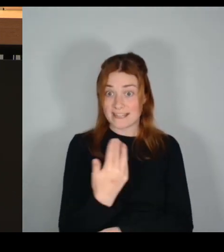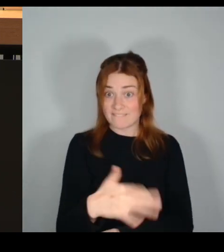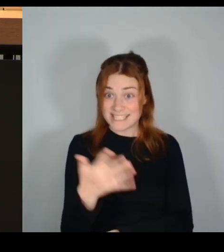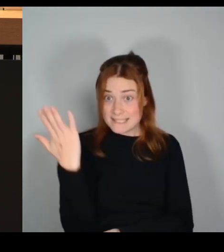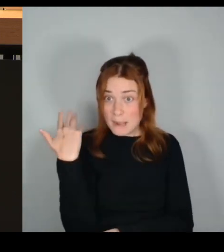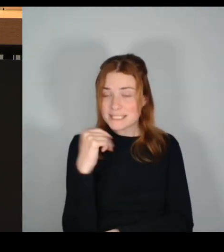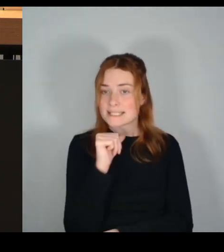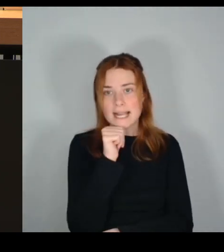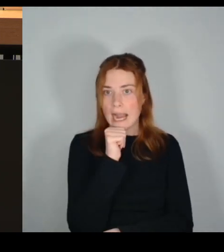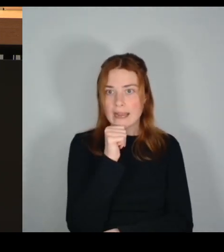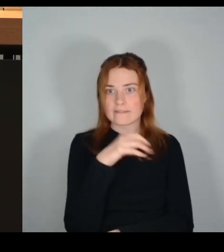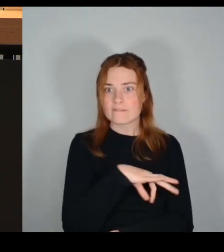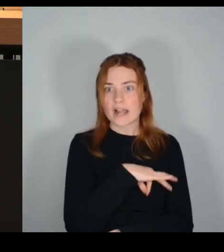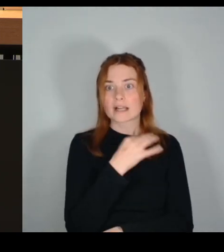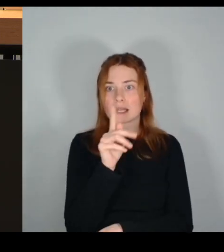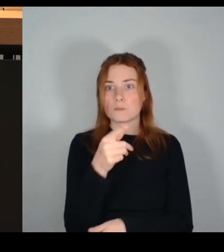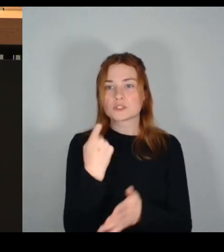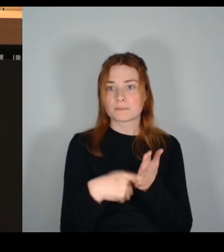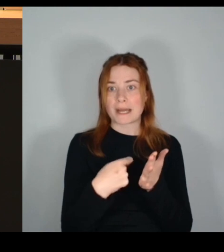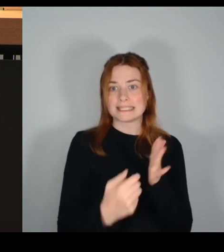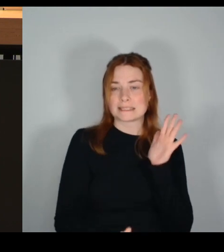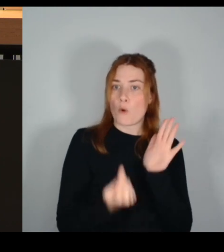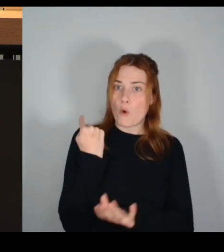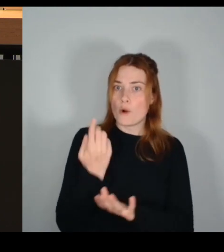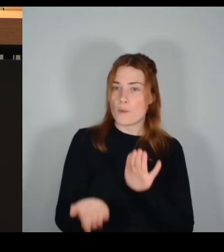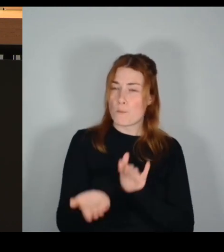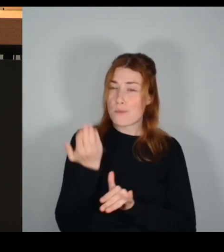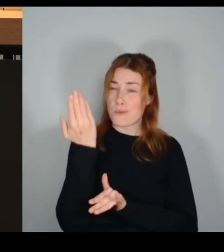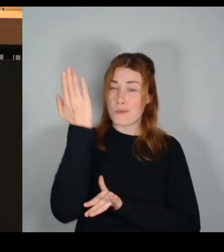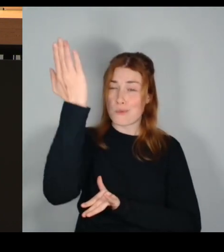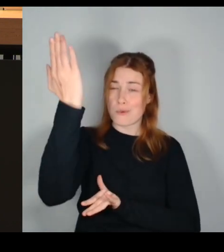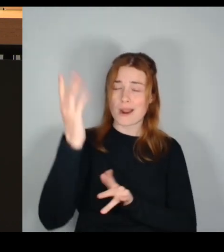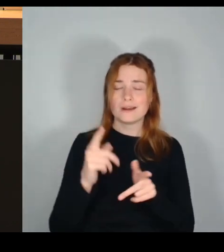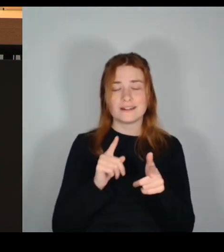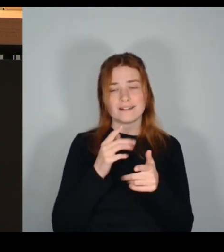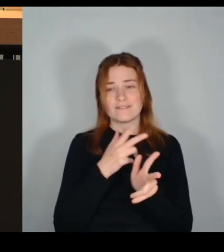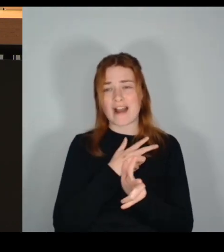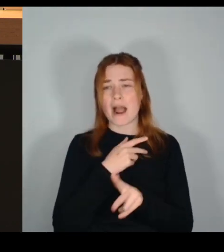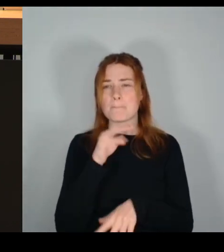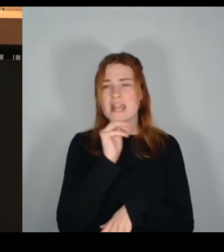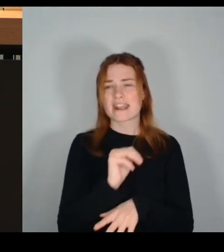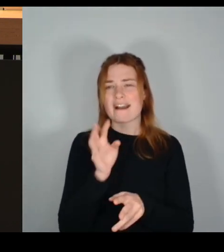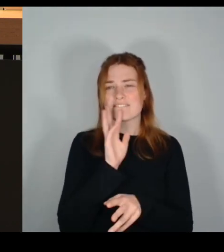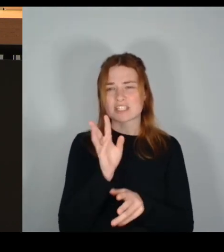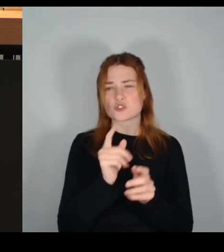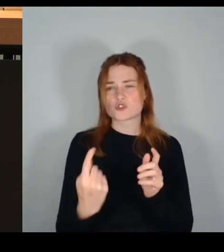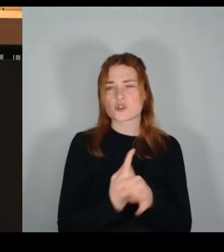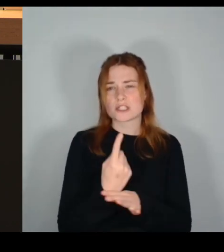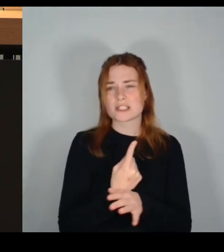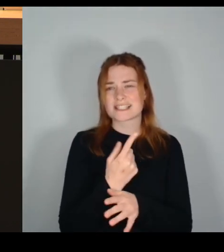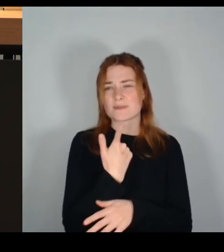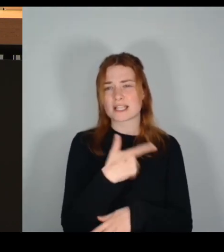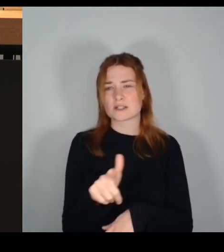Die Megawattstunde geht nach oben. Ab 2026. Und die neuen Kraftwerke? Es ist gesagt worden, sie